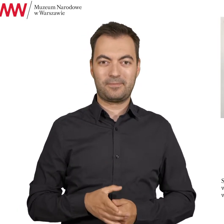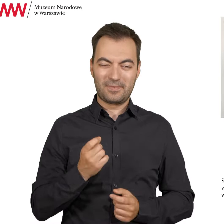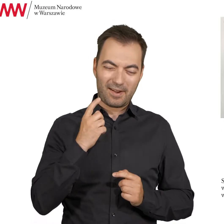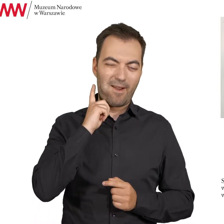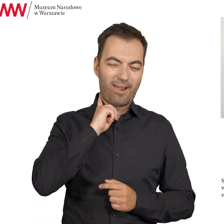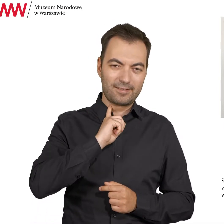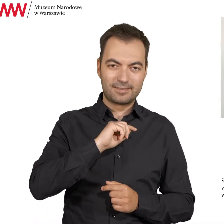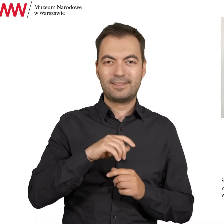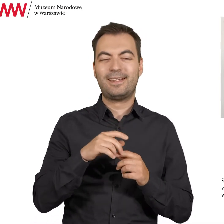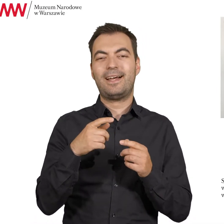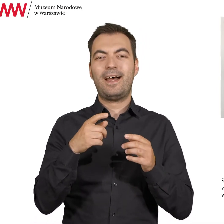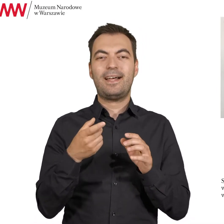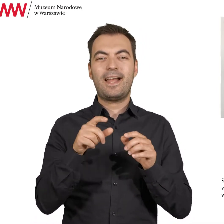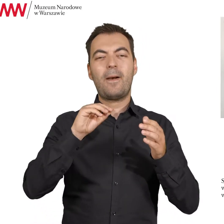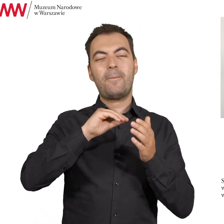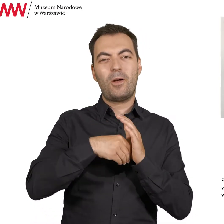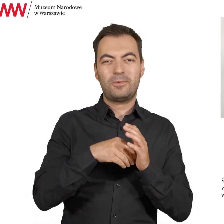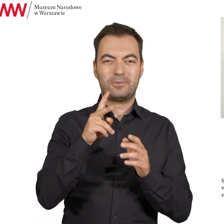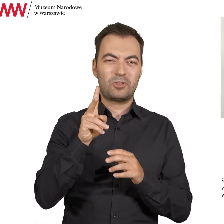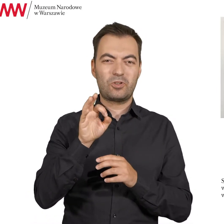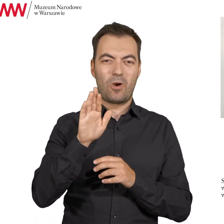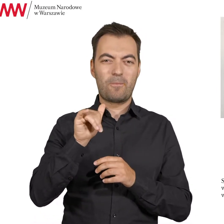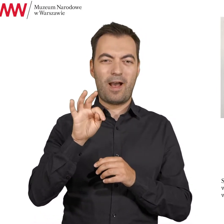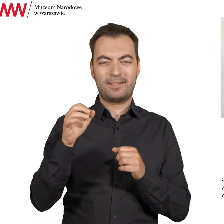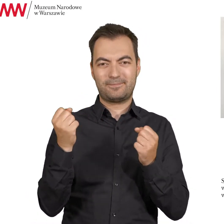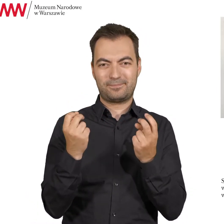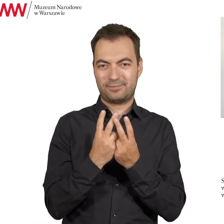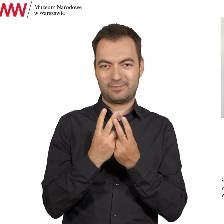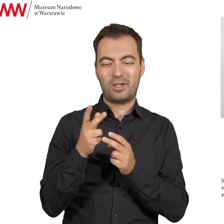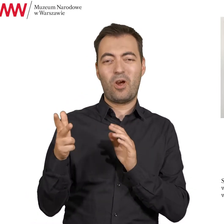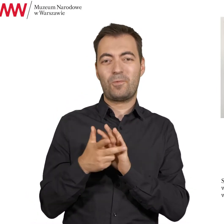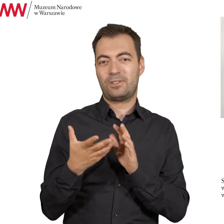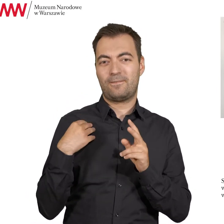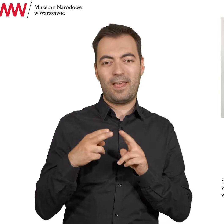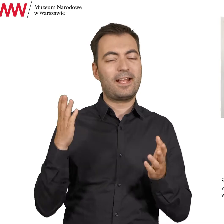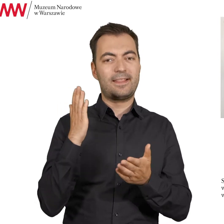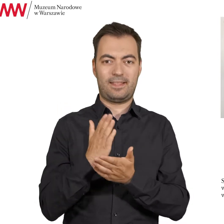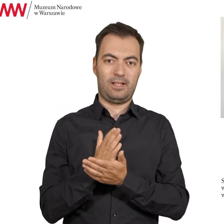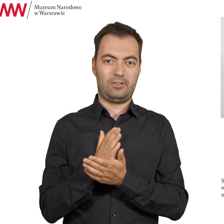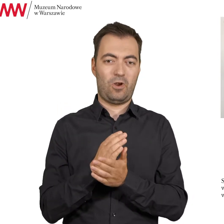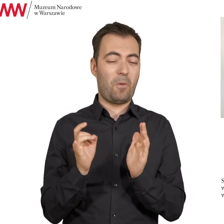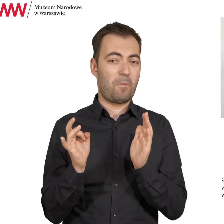Udają kobaltowe sygnatury, jakimi opatrywano w drugiej ćwierci XVIII wieku